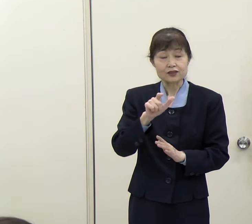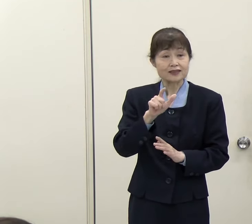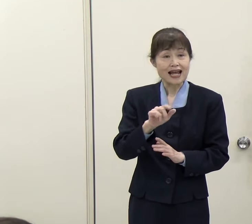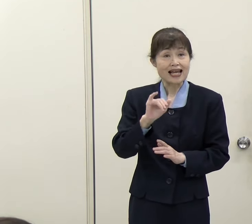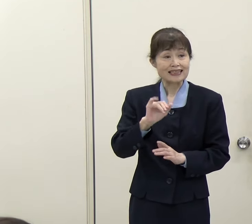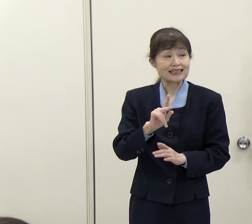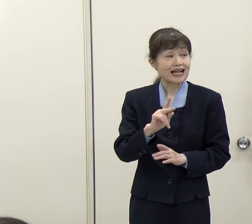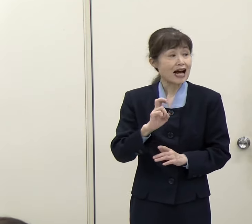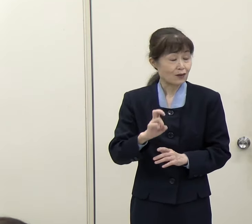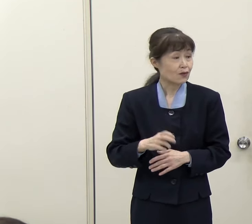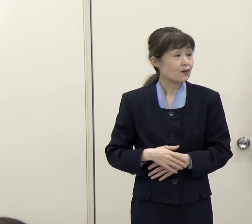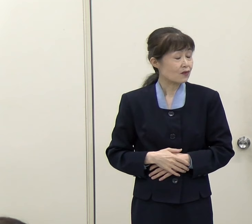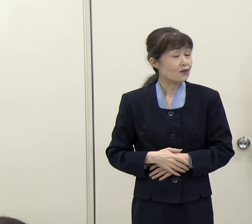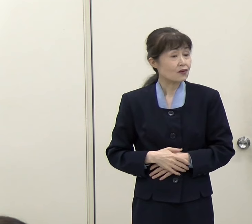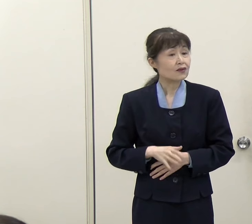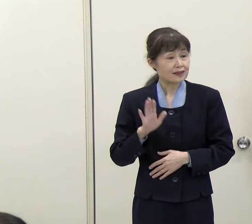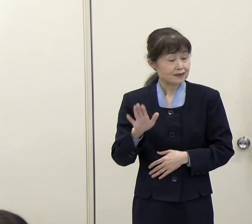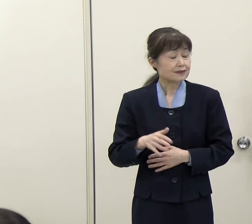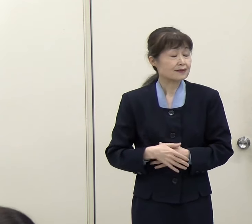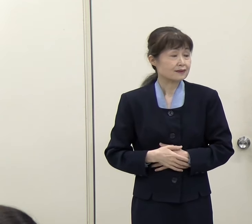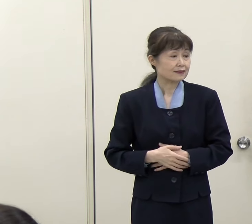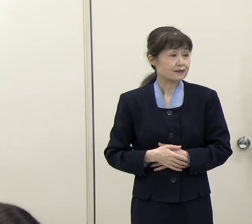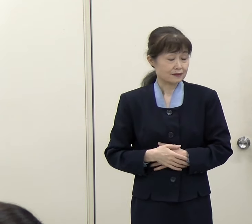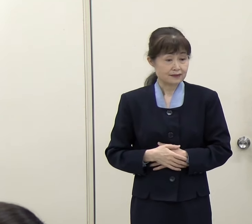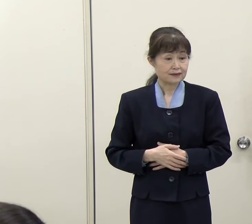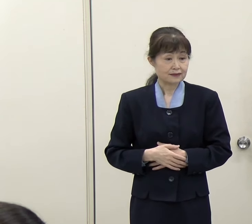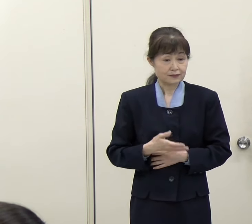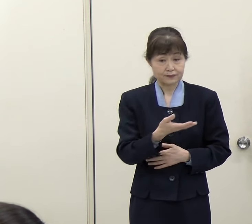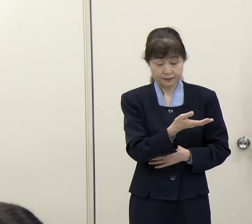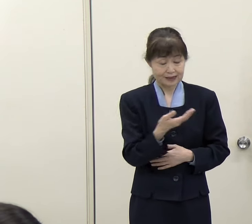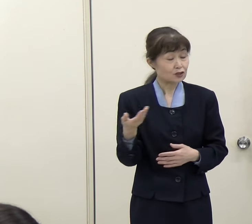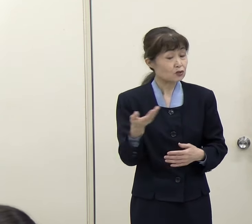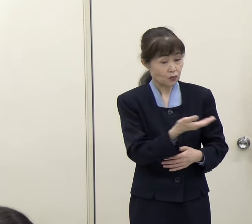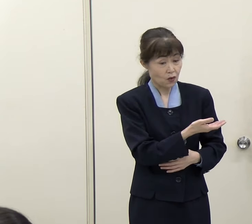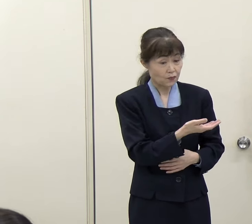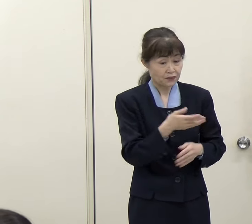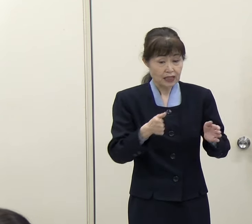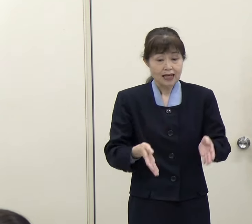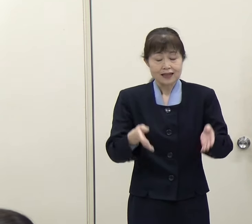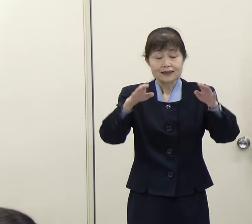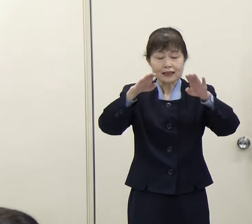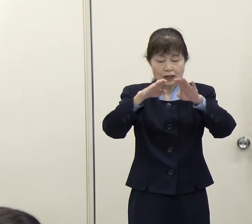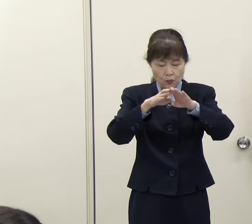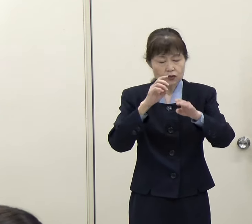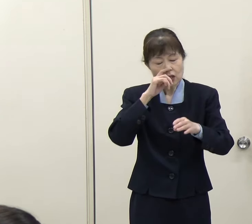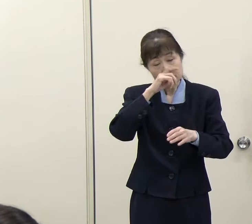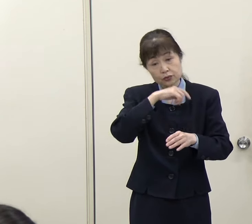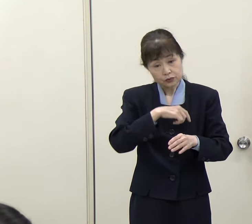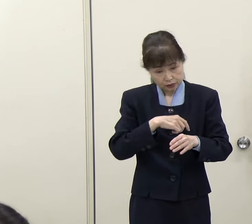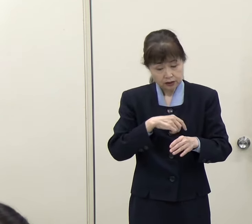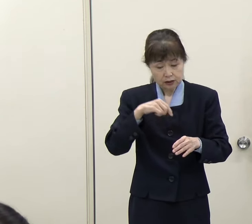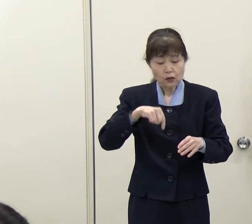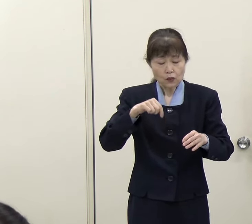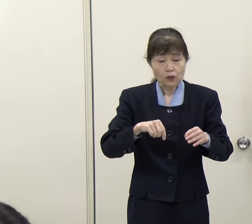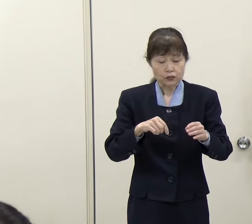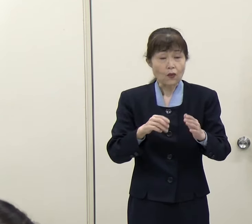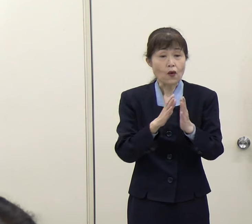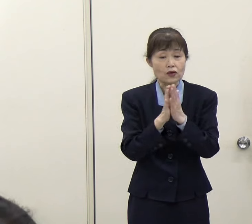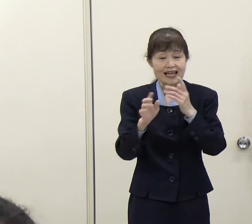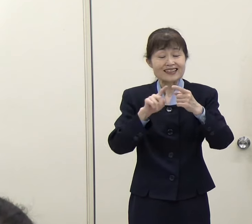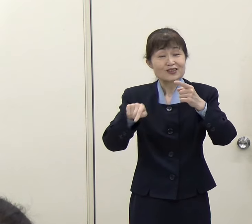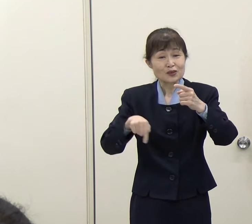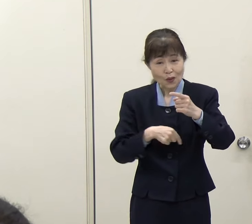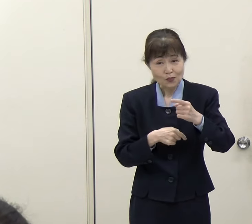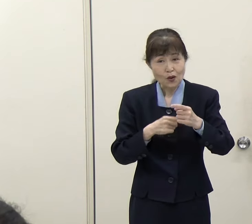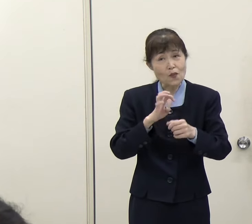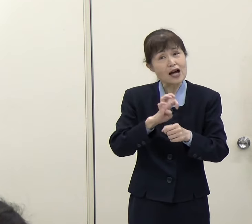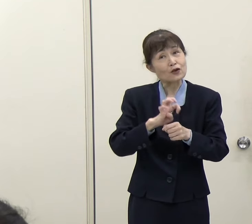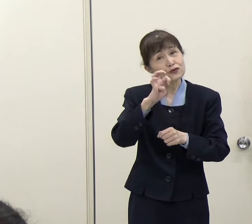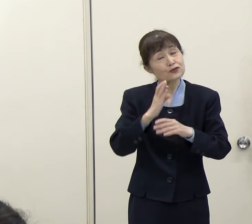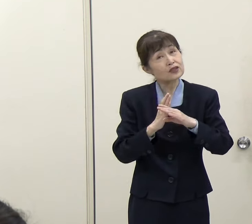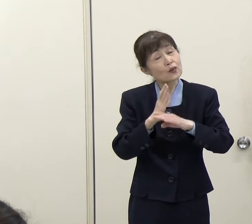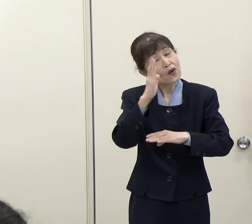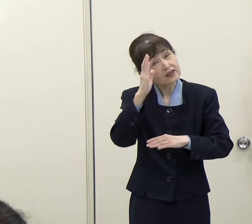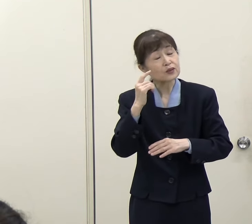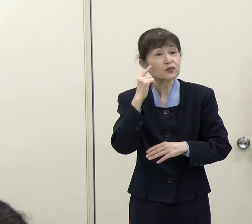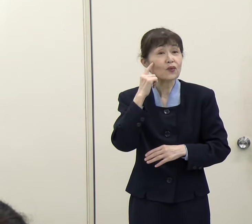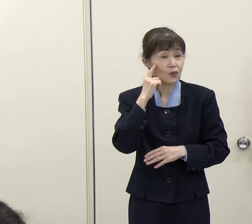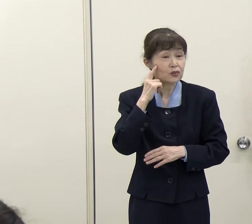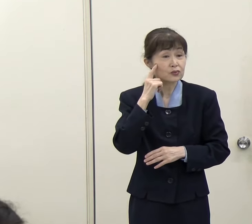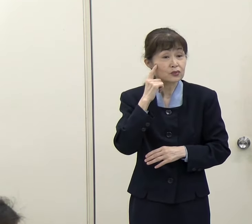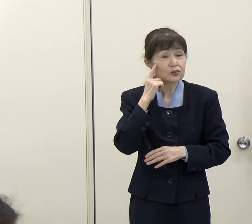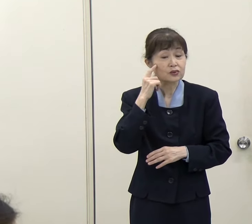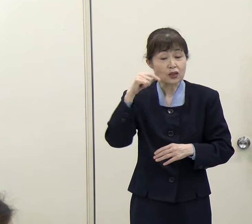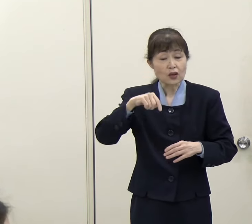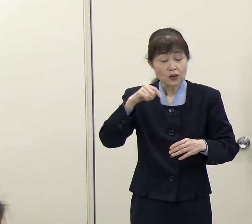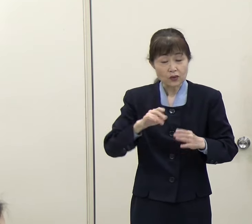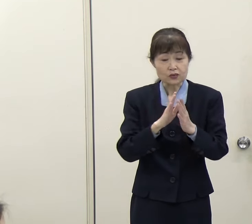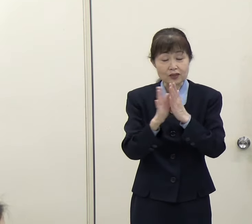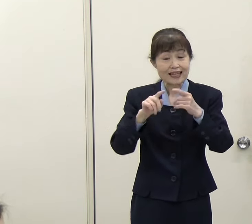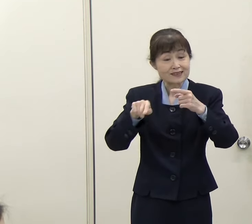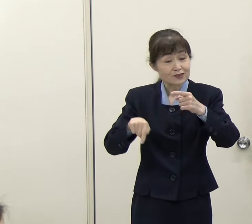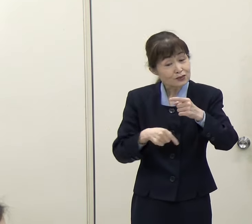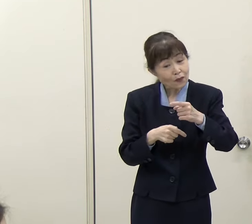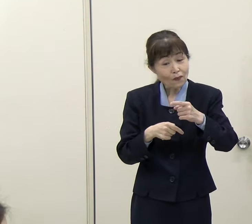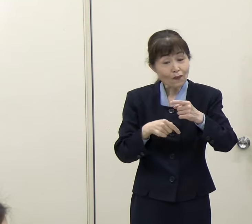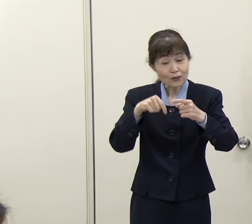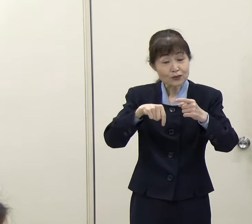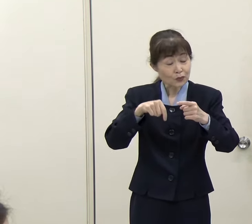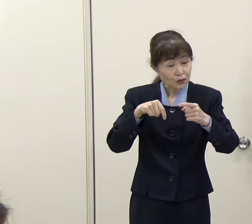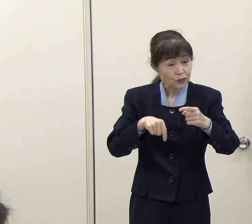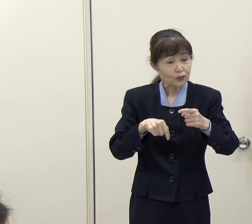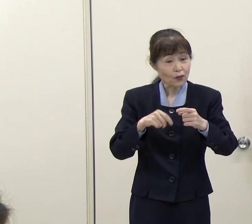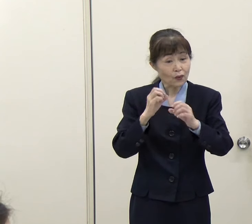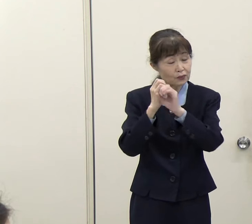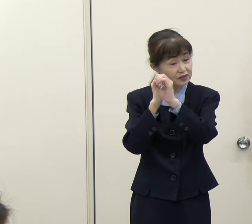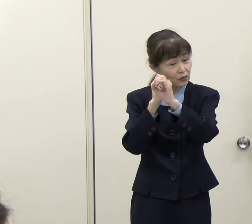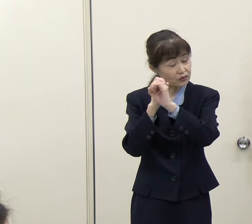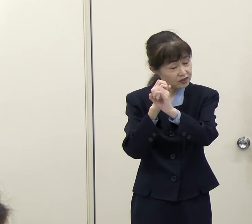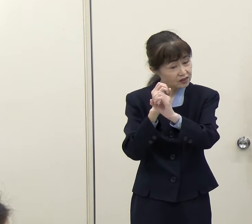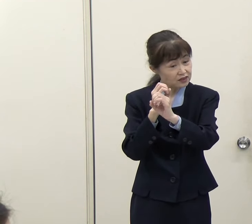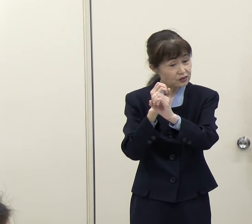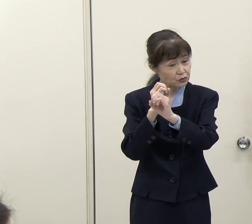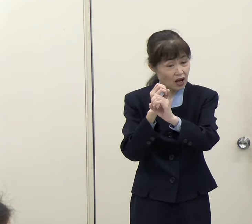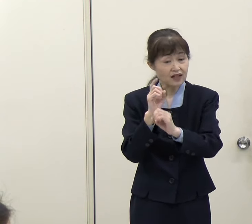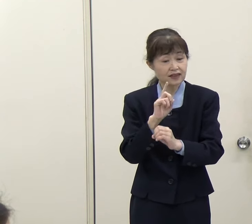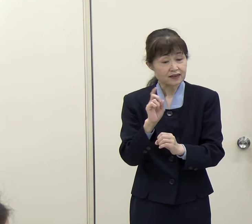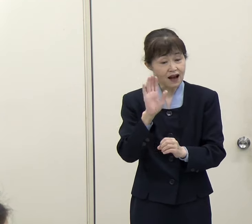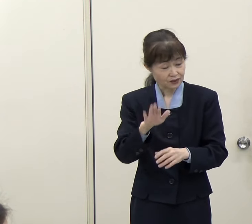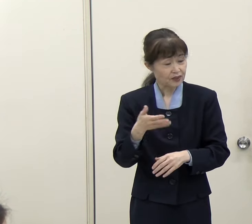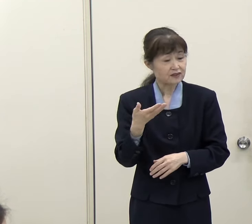（西日本新聞）建物の老朽化で言うとこの本庁舎も築４０年を超えていると思いますが、何か今後の見通しとかありますか。